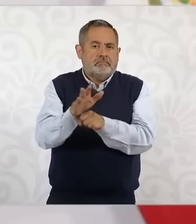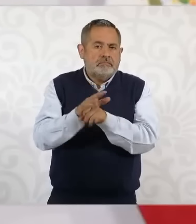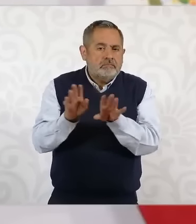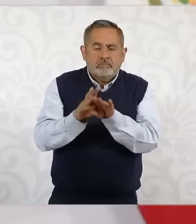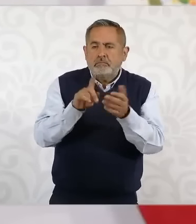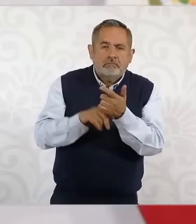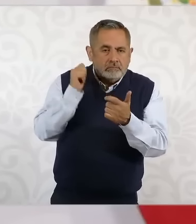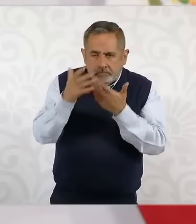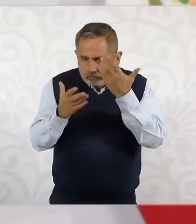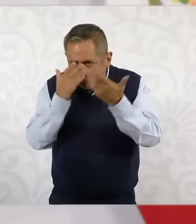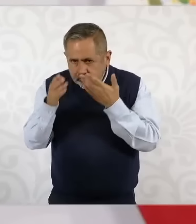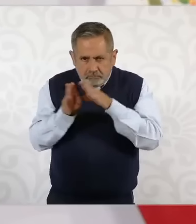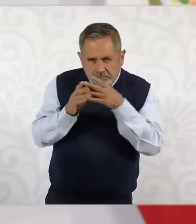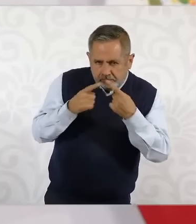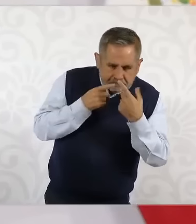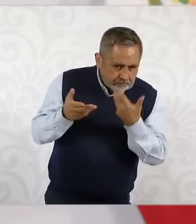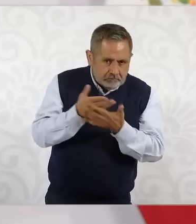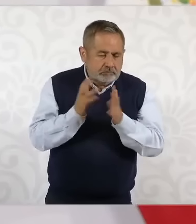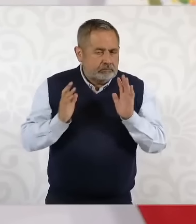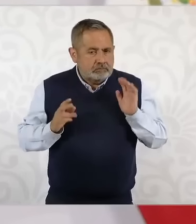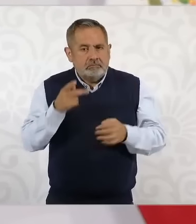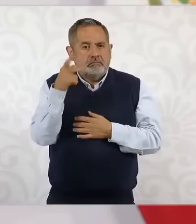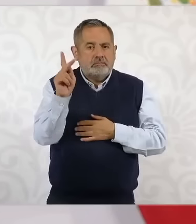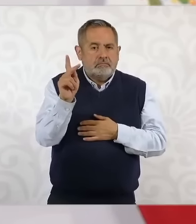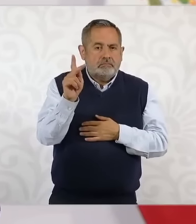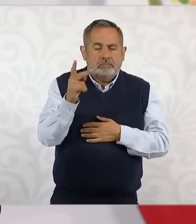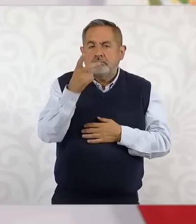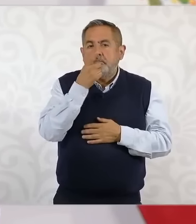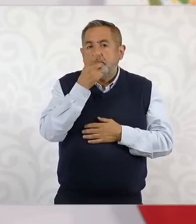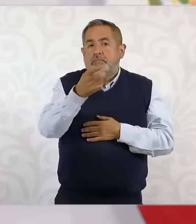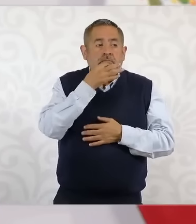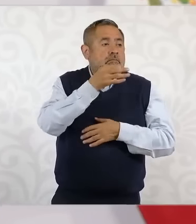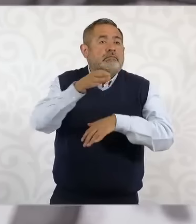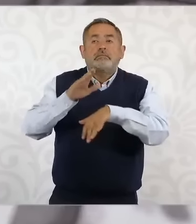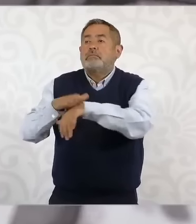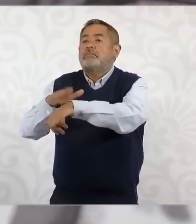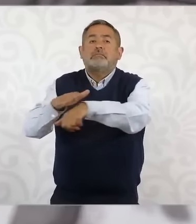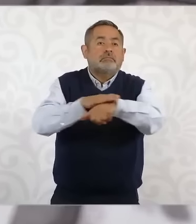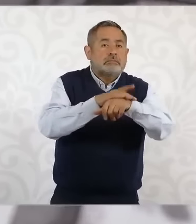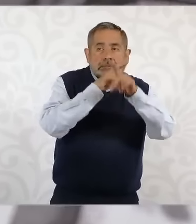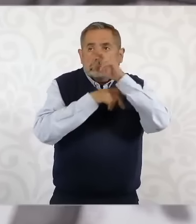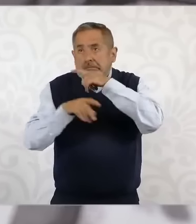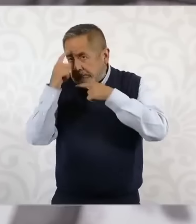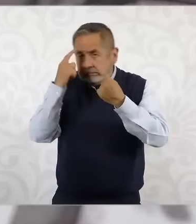estudio que plantearon. Eh, pero decirle a todos aquellos que están preocupados por esta situación